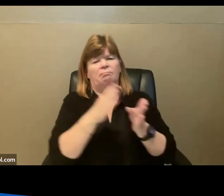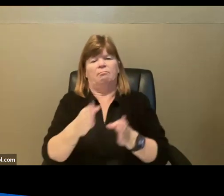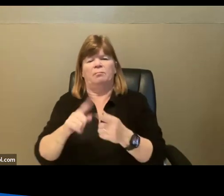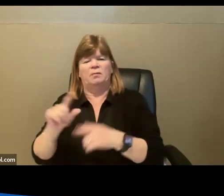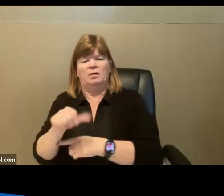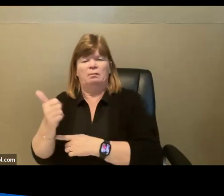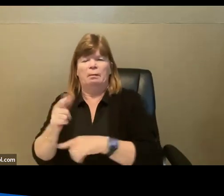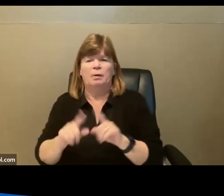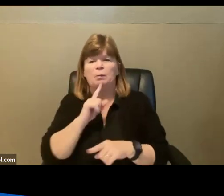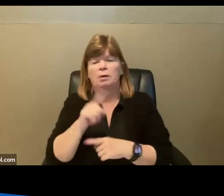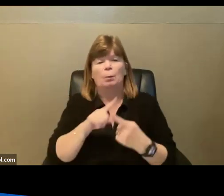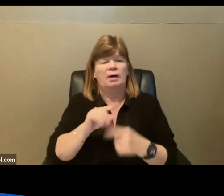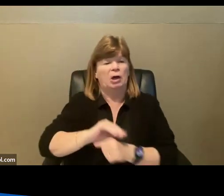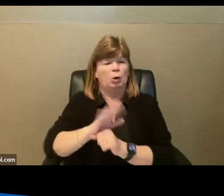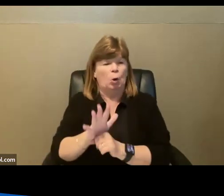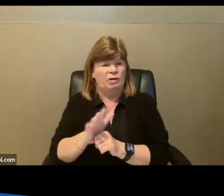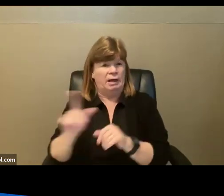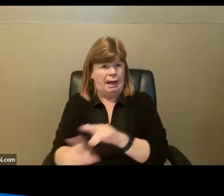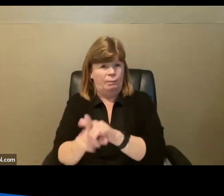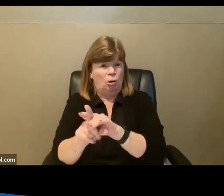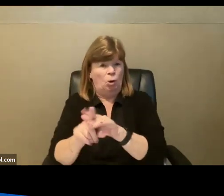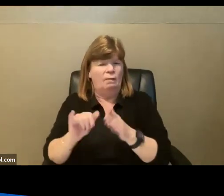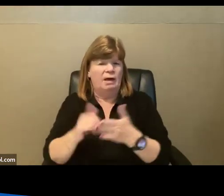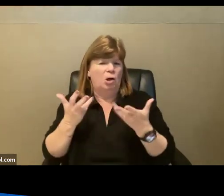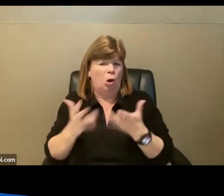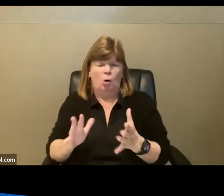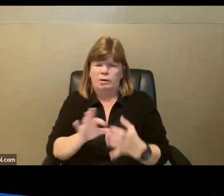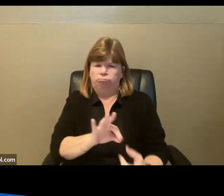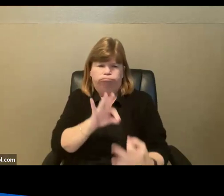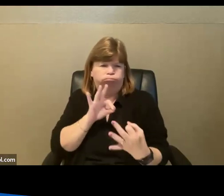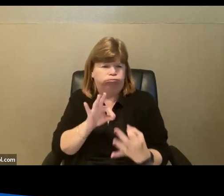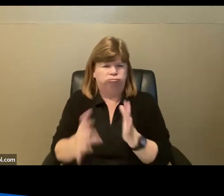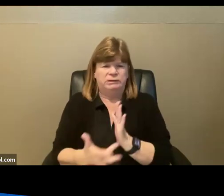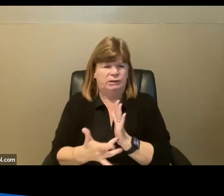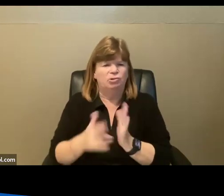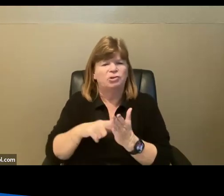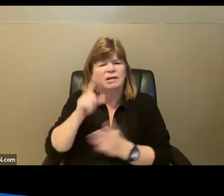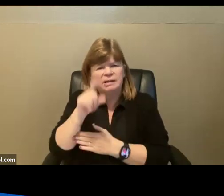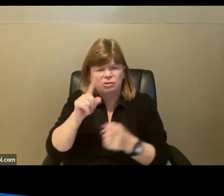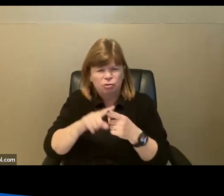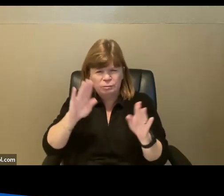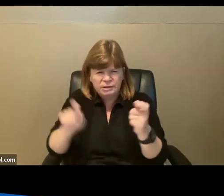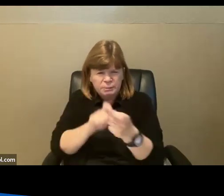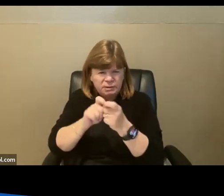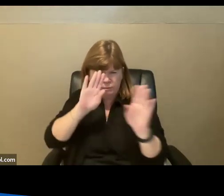En realidad, cuando llegó el COVID, ya habían perfeccionado la técnica. Solo necesitaban dirigirla hacia un virus.